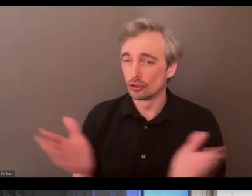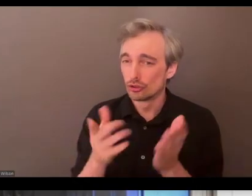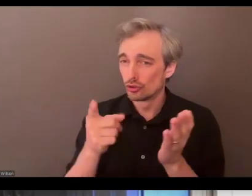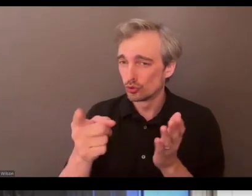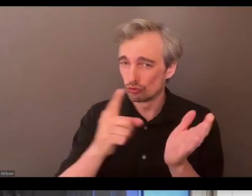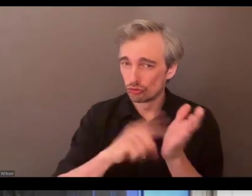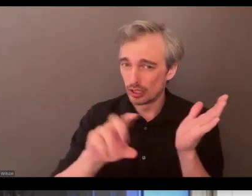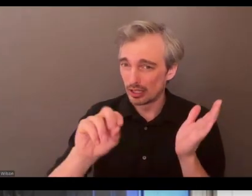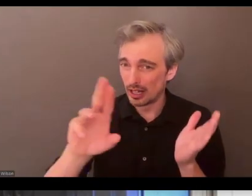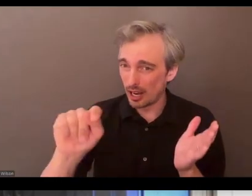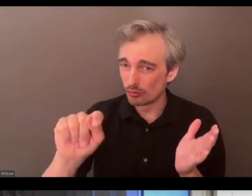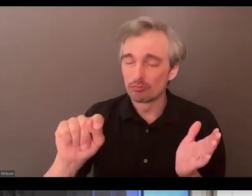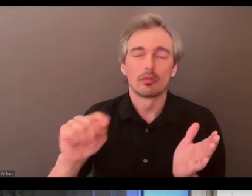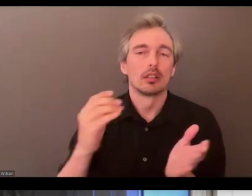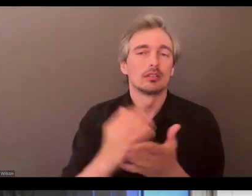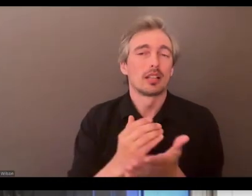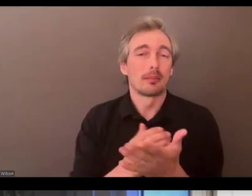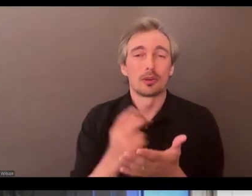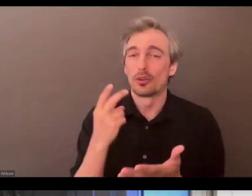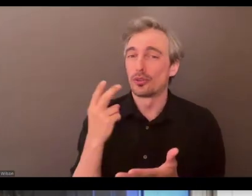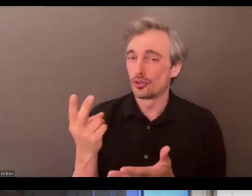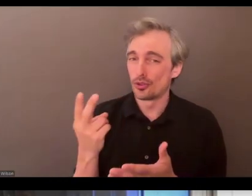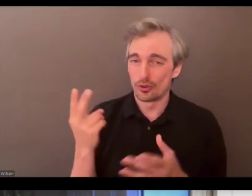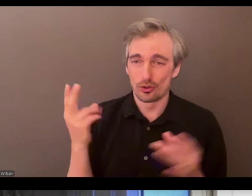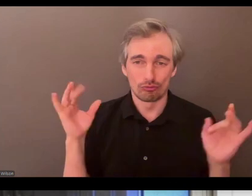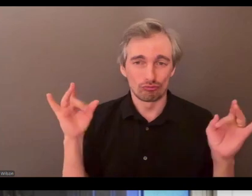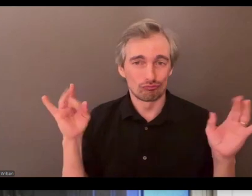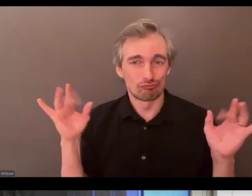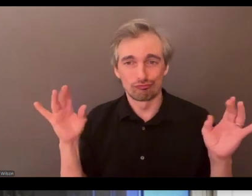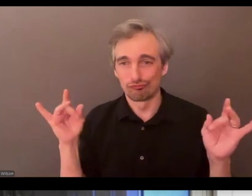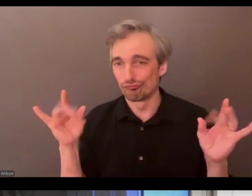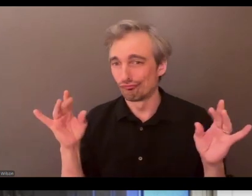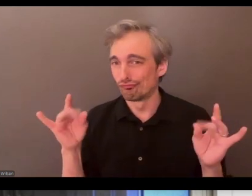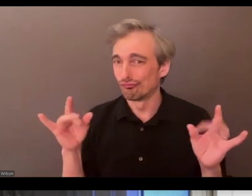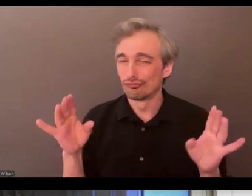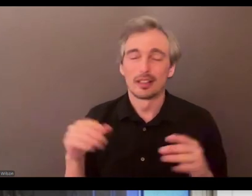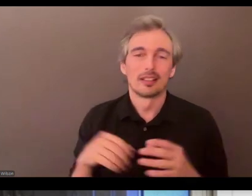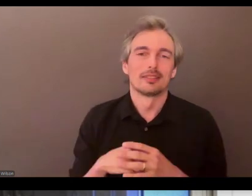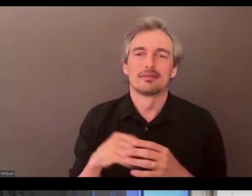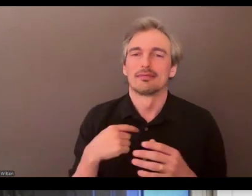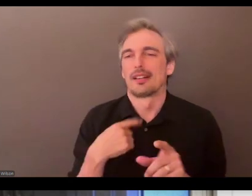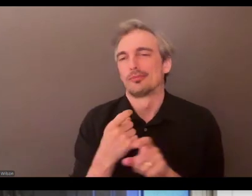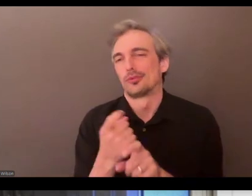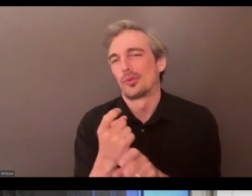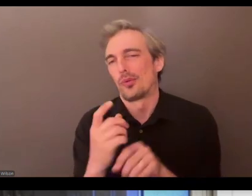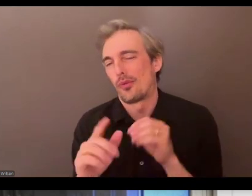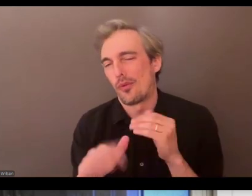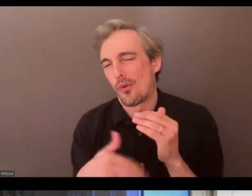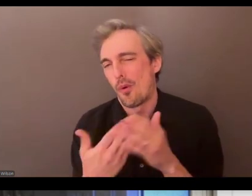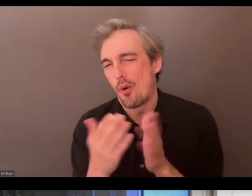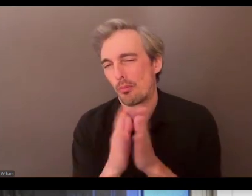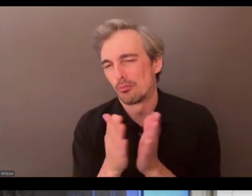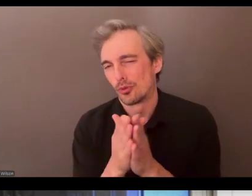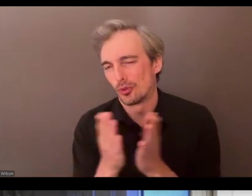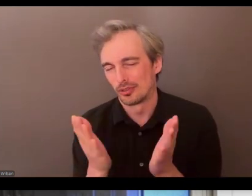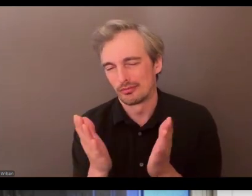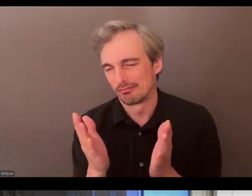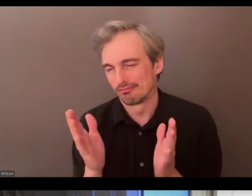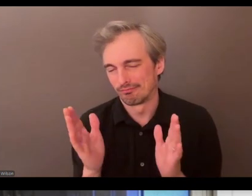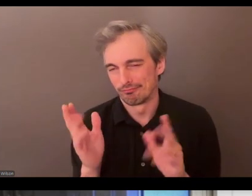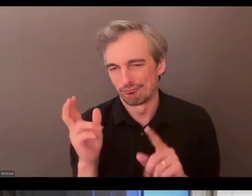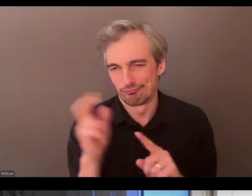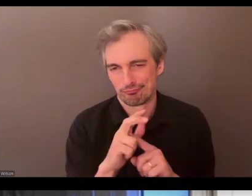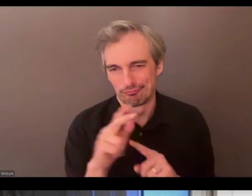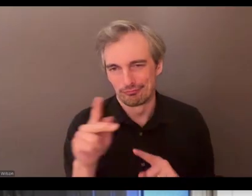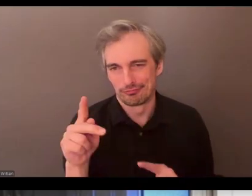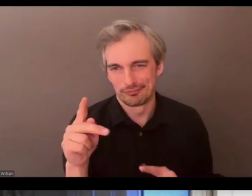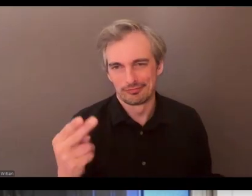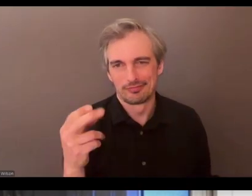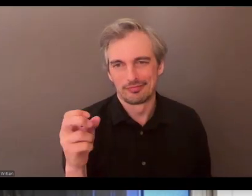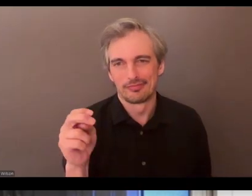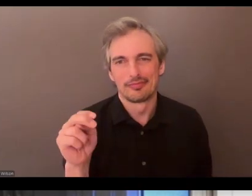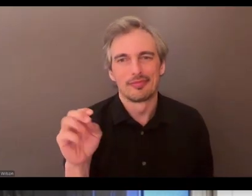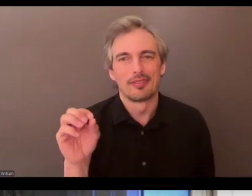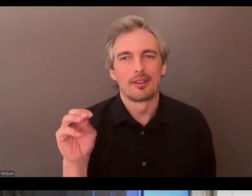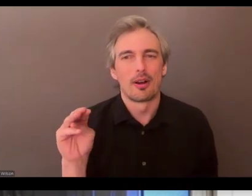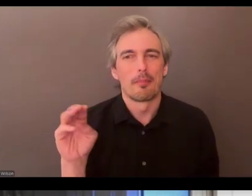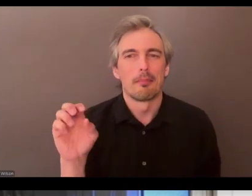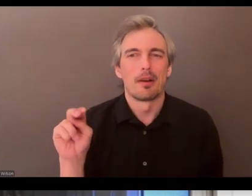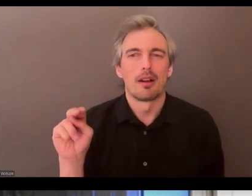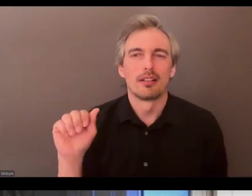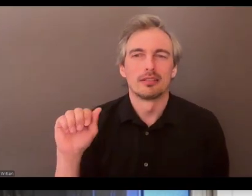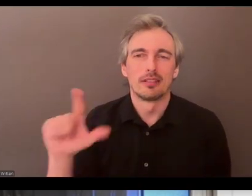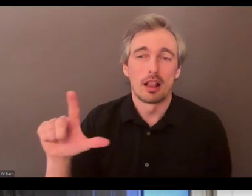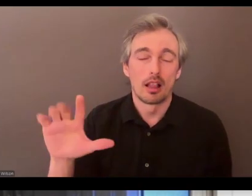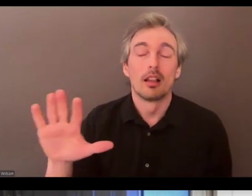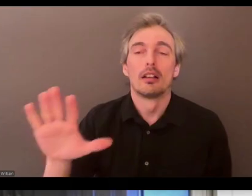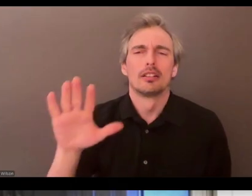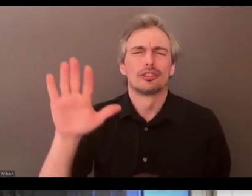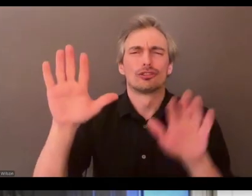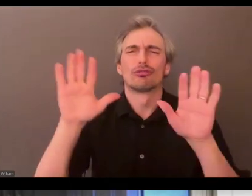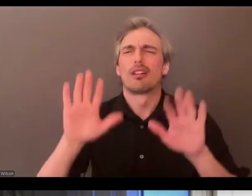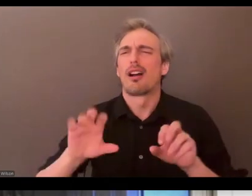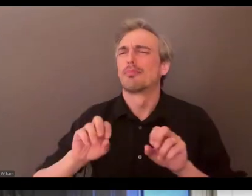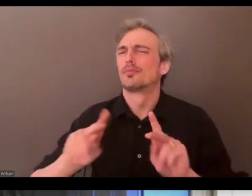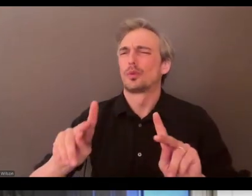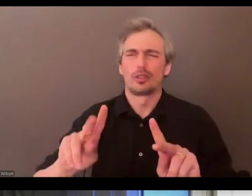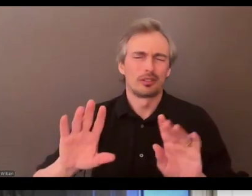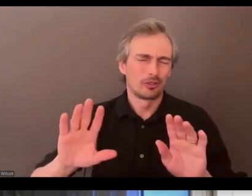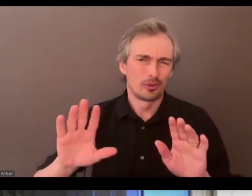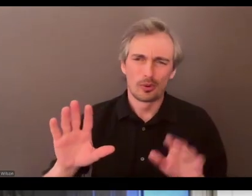この出版物を共著する機会をいただき、 Daleや Denis、そして 他の共著者たちと一緒に仕事ができたことは本当に素晴らしい経験でした。